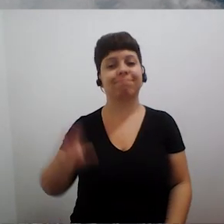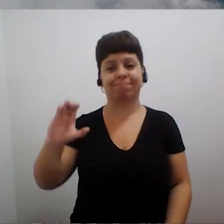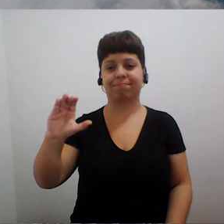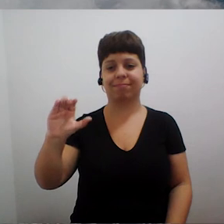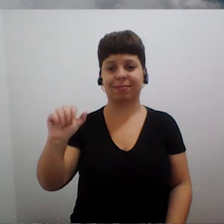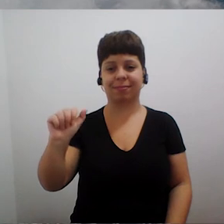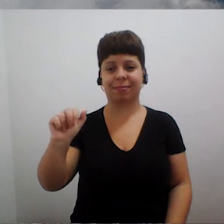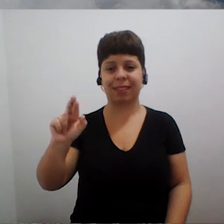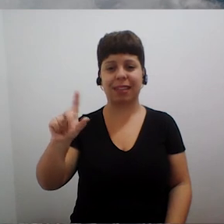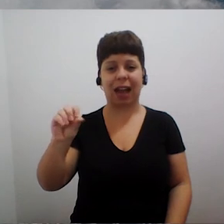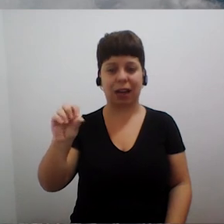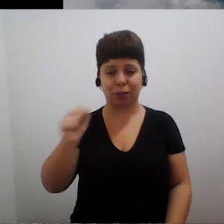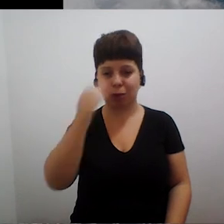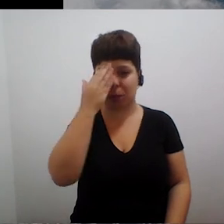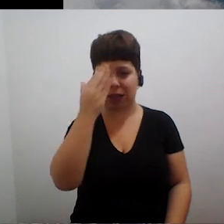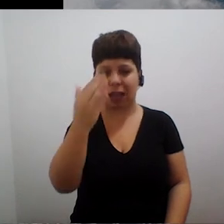Carlos, muito obrigado. Deixa eu só mencionar, a gente está restabelecendo a comunicação